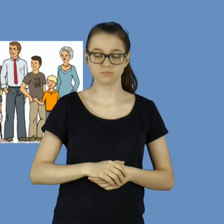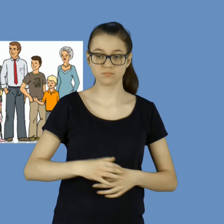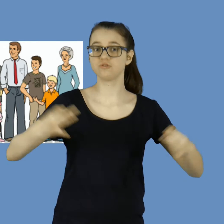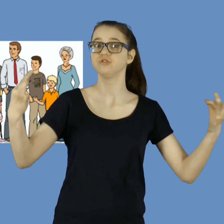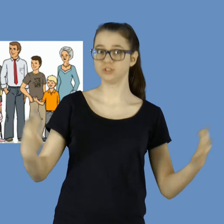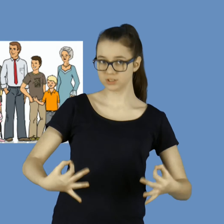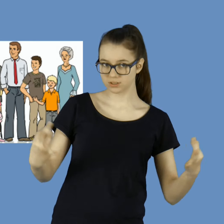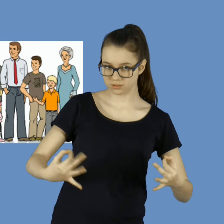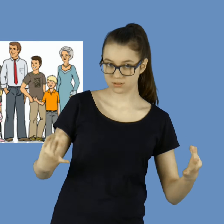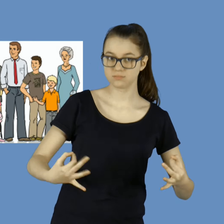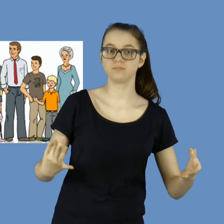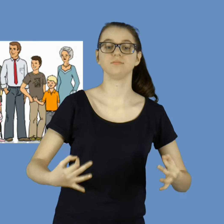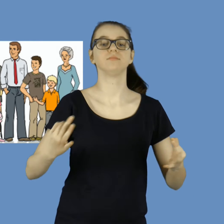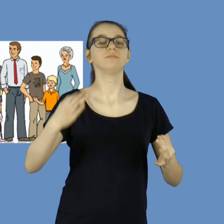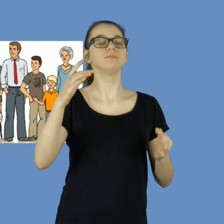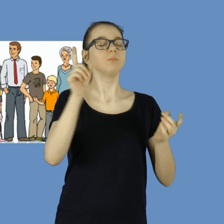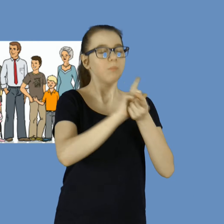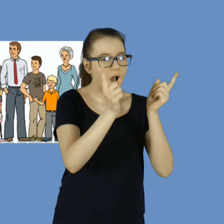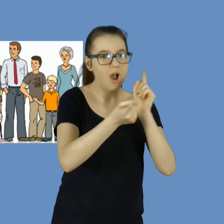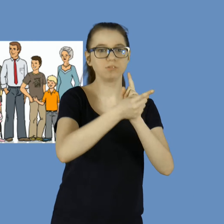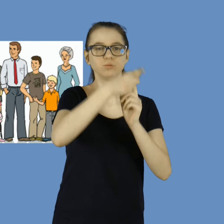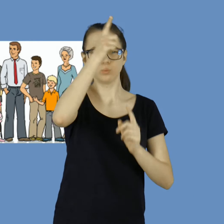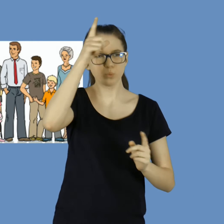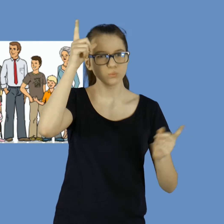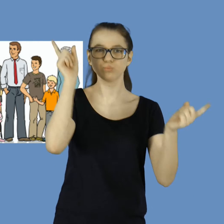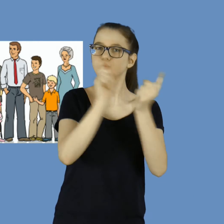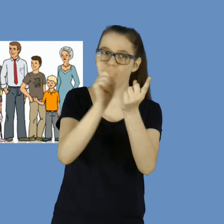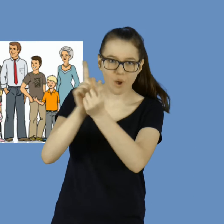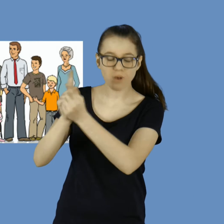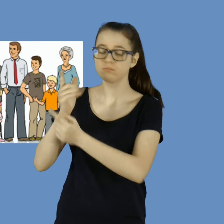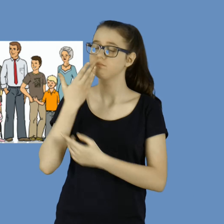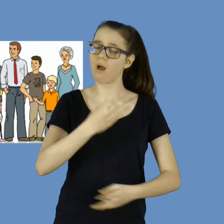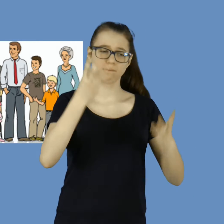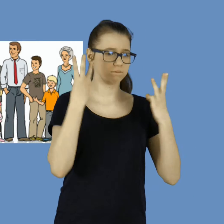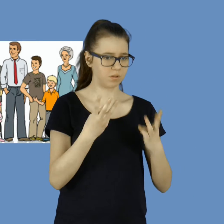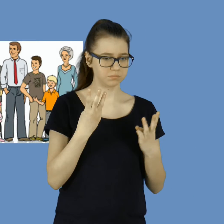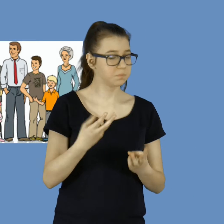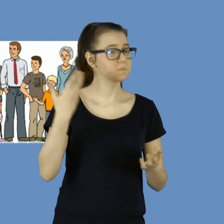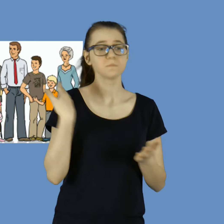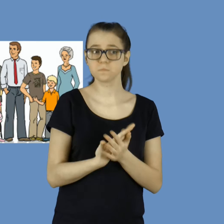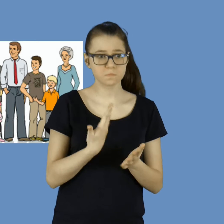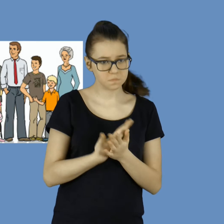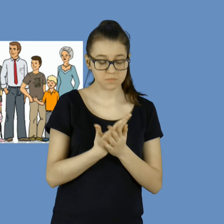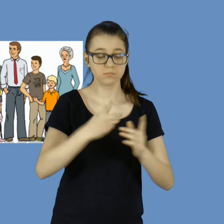Dzisiaj my też potrzebujemy się nawzajem. Dlaczego? Bo poprzez spotkania, różne rozmowy Bóg do nas przemawia.